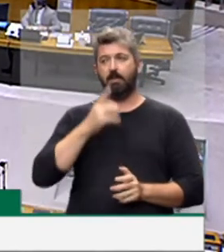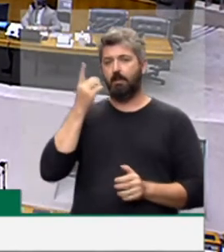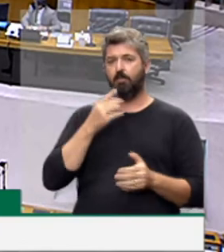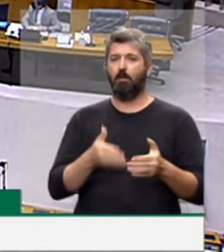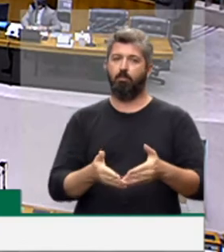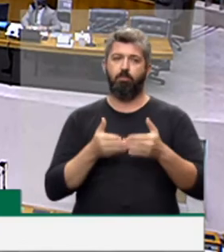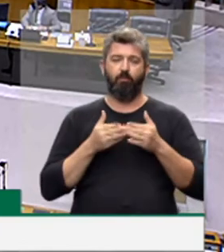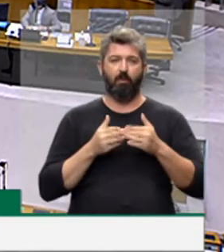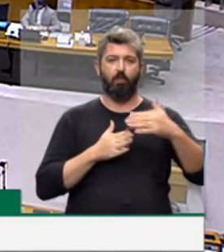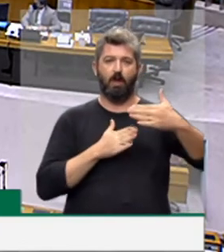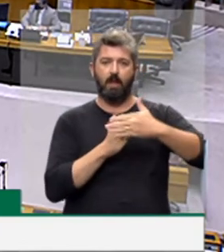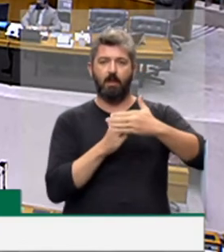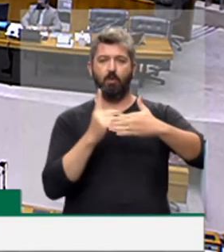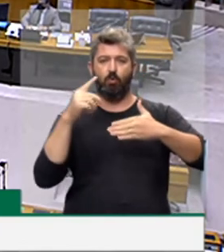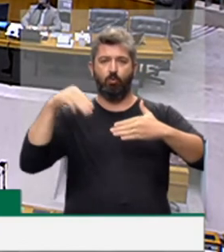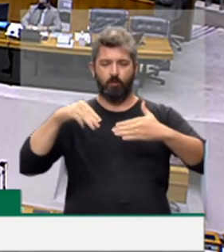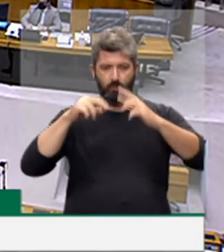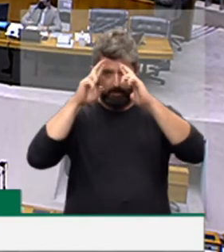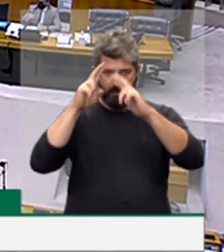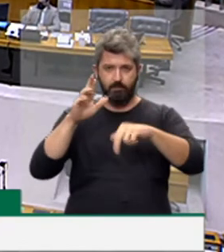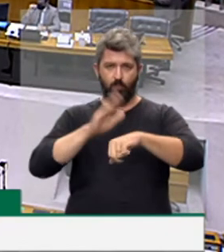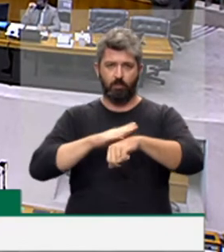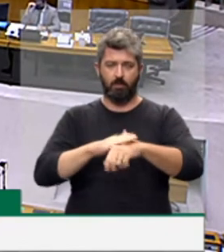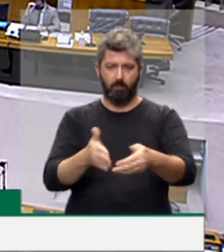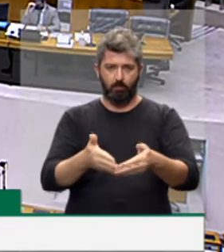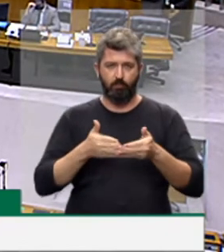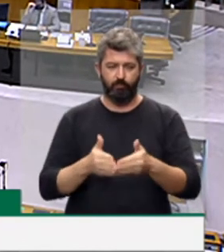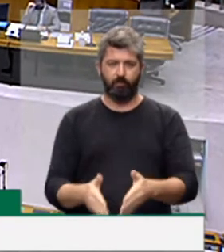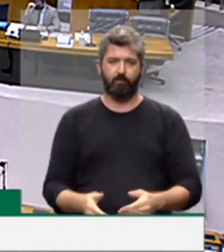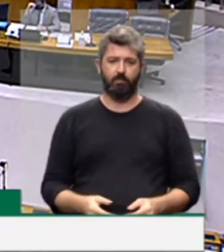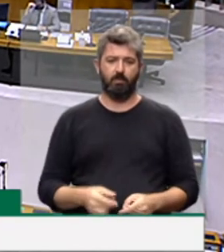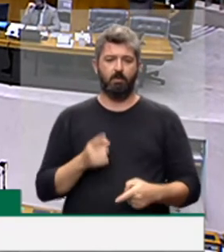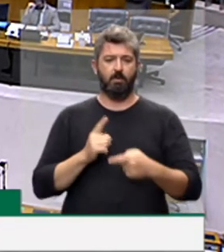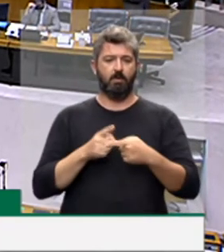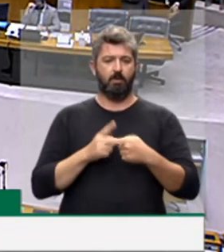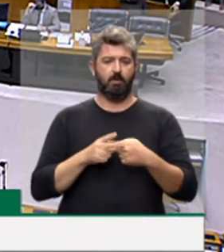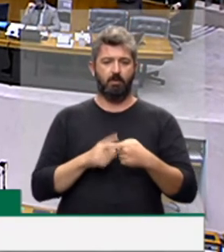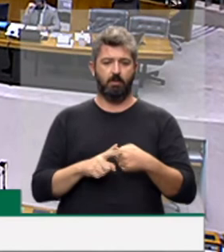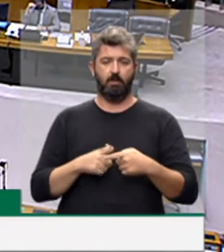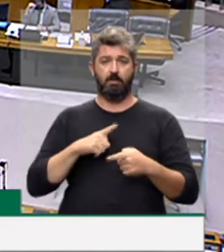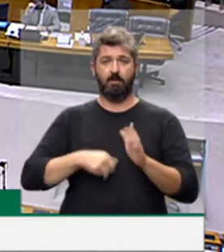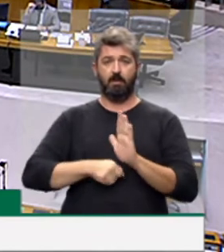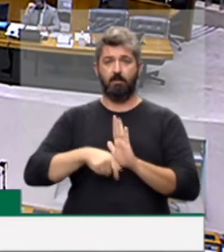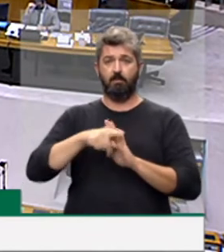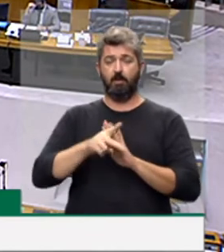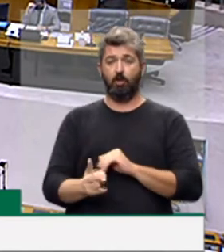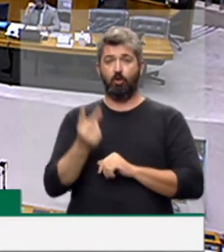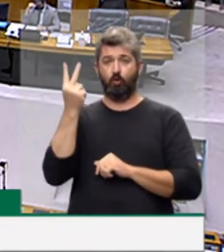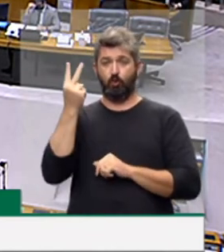DELIBERAR, SENHOR PRESIDENTE. -- [PRESIDENTE]: AGRADEÇO, DEPUTADO, EU VOU PEDIR PARA OS DEMAIS DEPUTADOS UMA ORIENTAÇÃO PARA GENTE TENTAR RESPEITAR UM MINUTO,